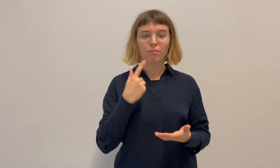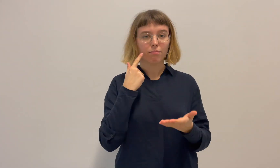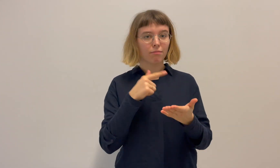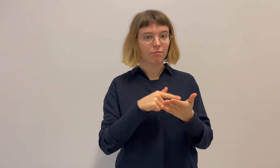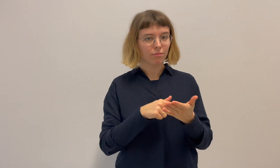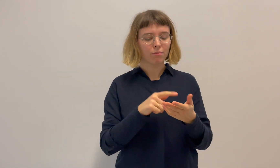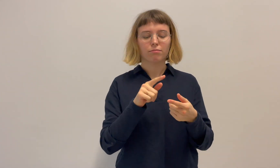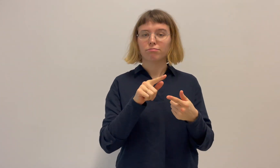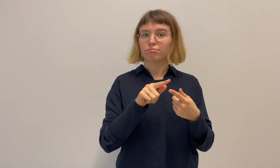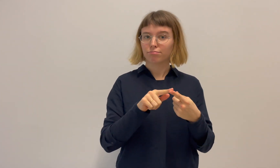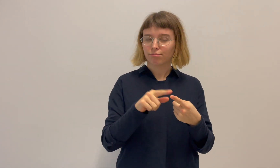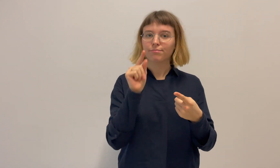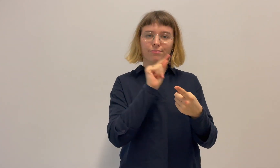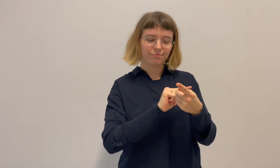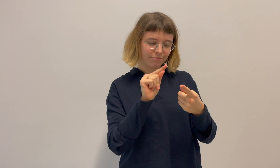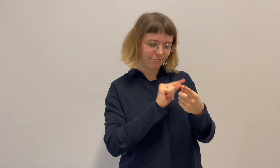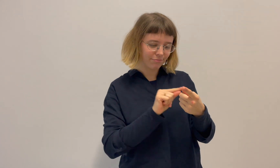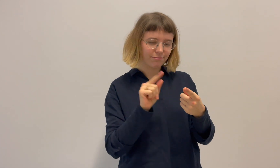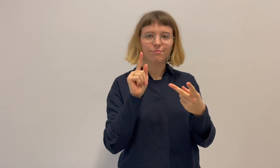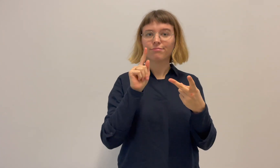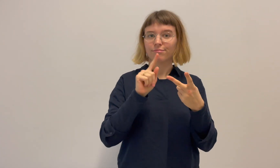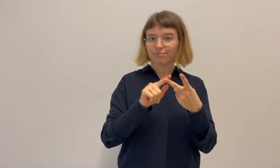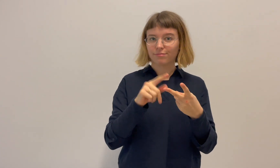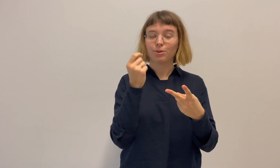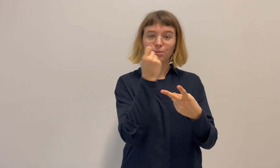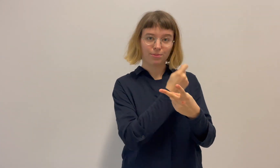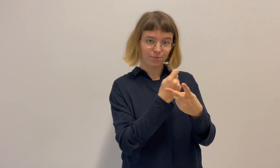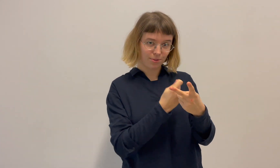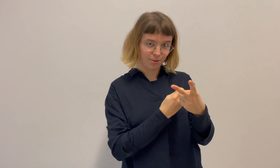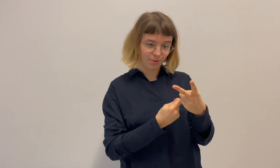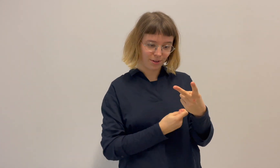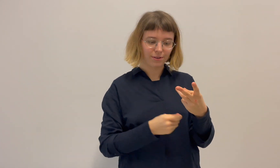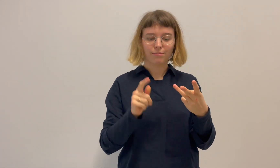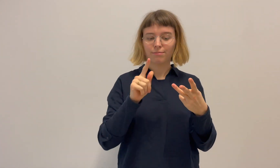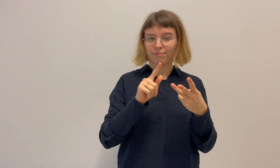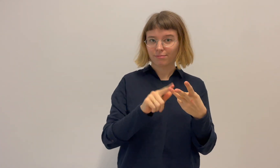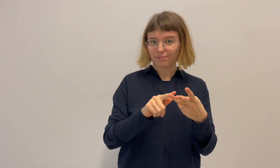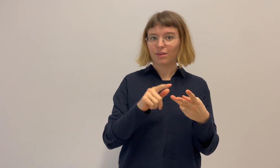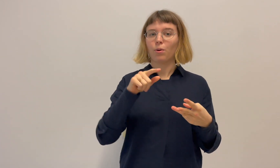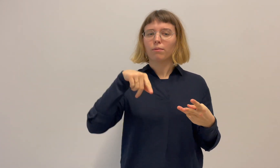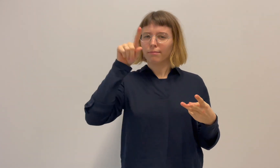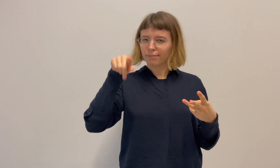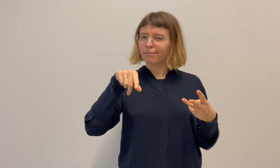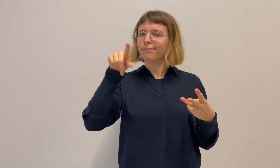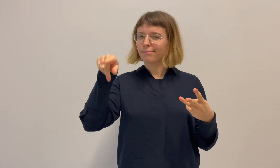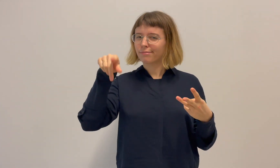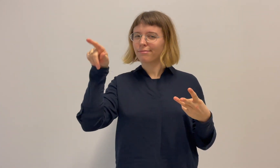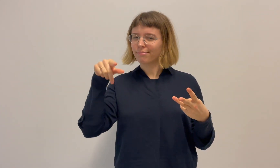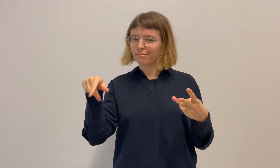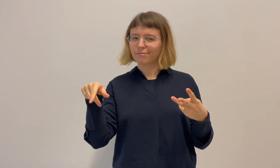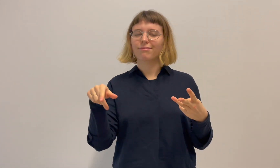Esimerkiksi: kirjoittamalla, piirtämällä - ilmaan kirjoittamalla, -